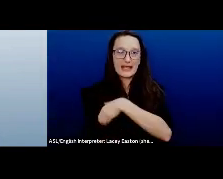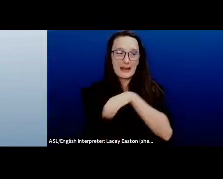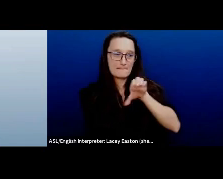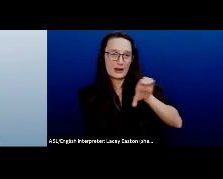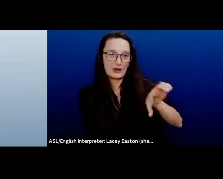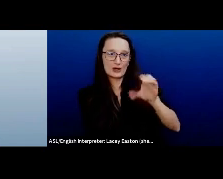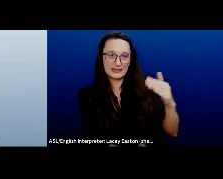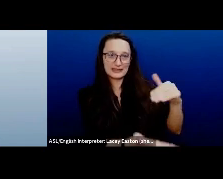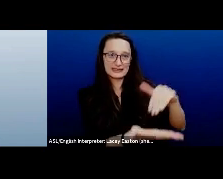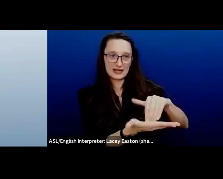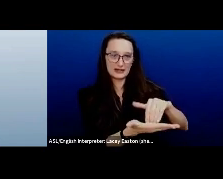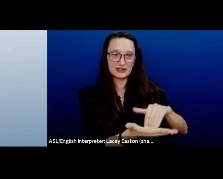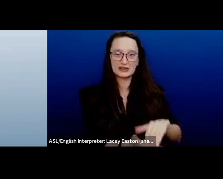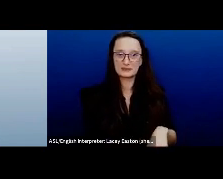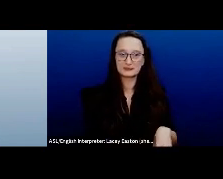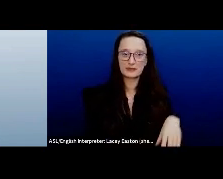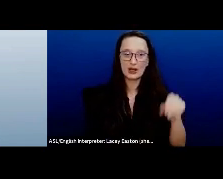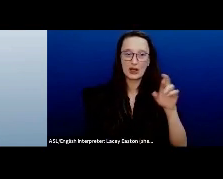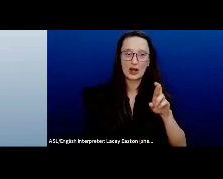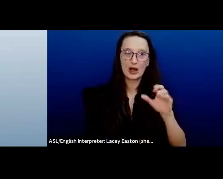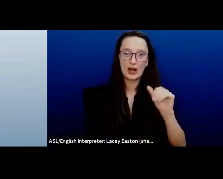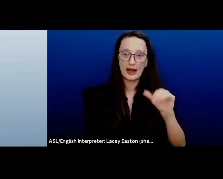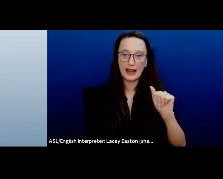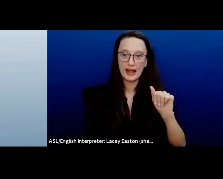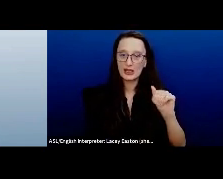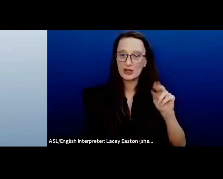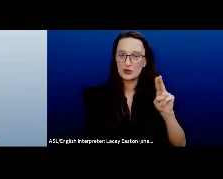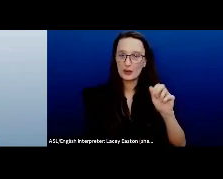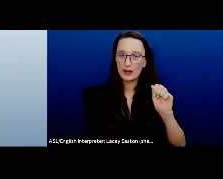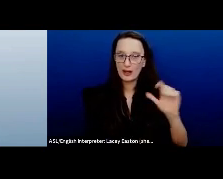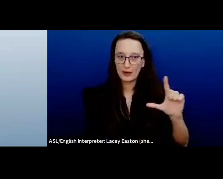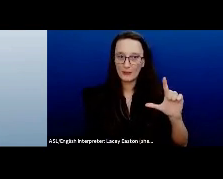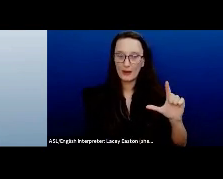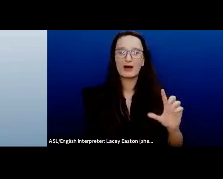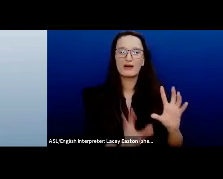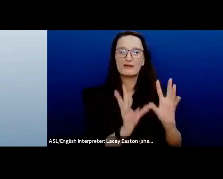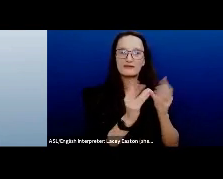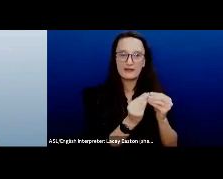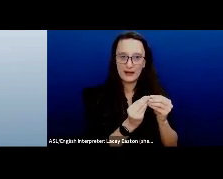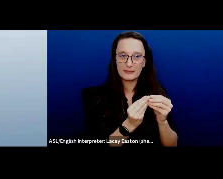el Centro de Empoderamiento Familiar Rowell del Norte de California, por lo que también es importante para nosotros tener